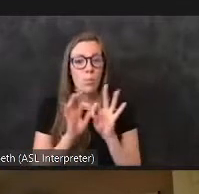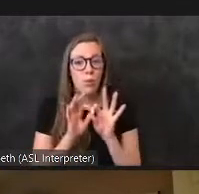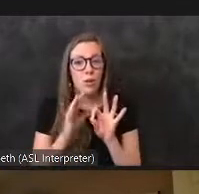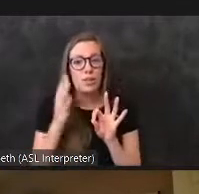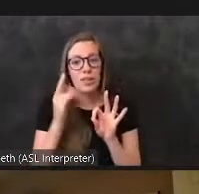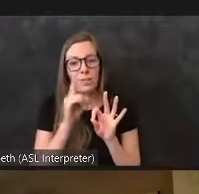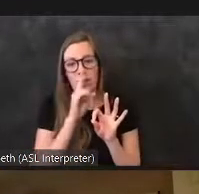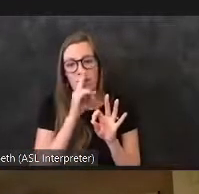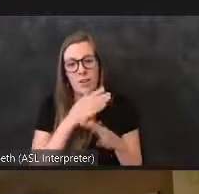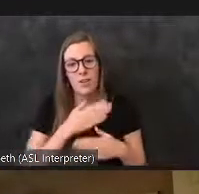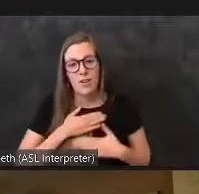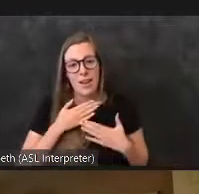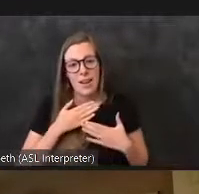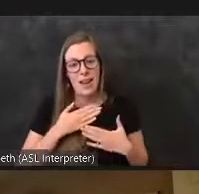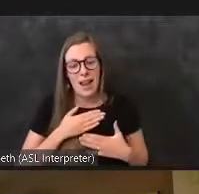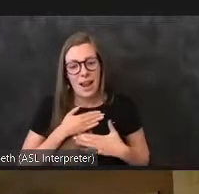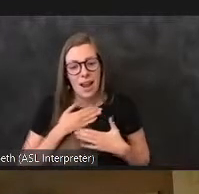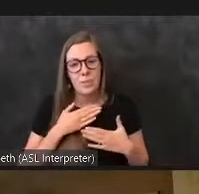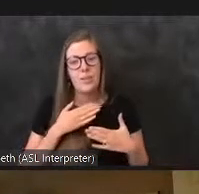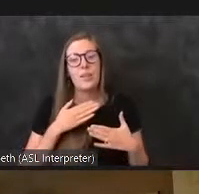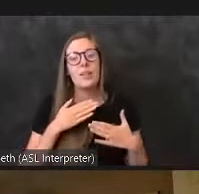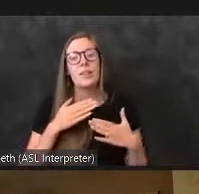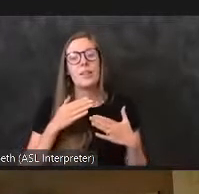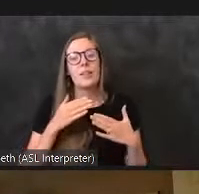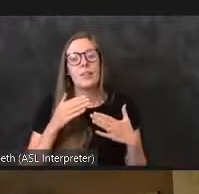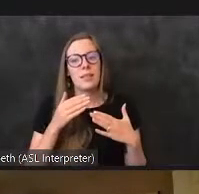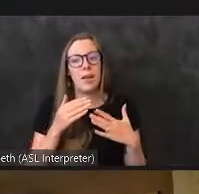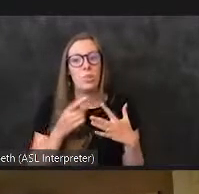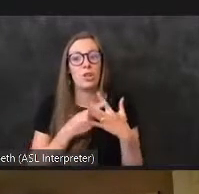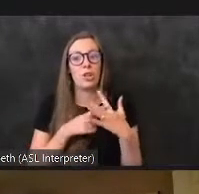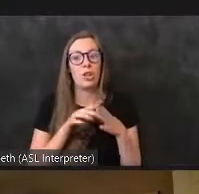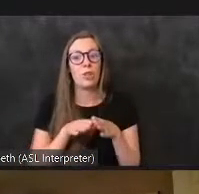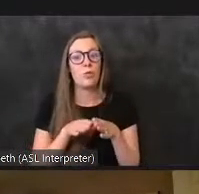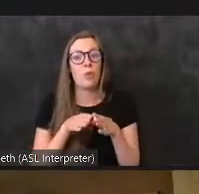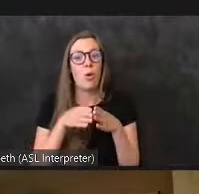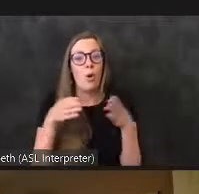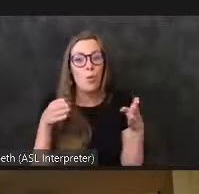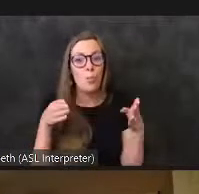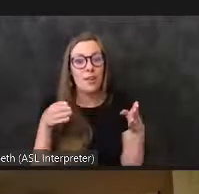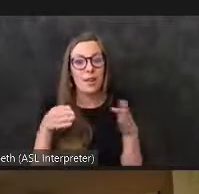Es por eso estoy muy feliz que nos movemos de regreso a la apertura